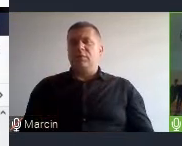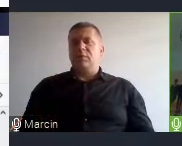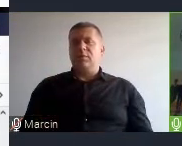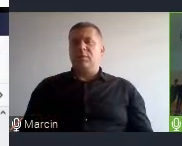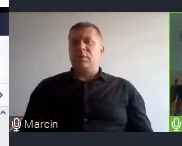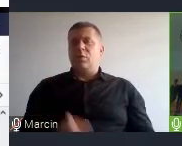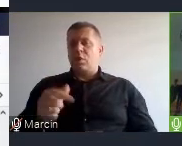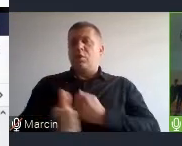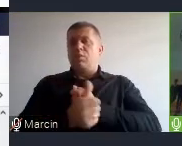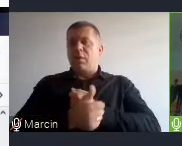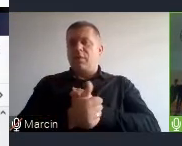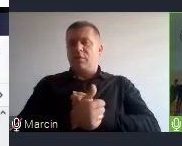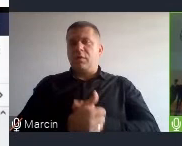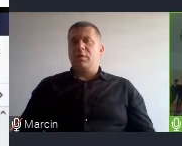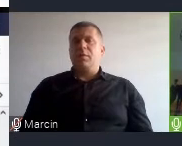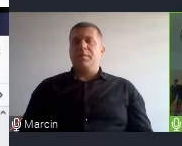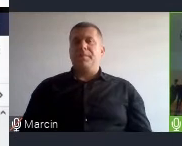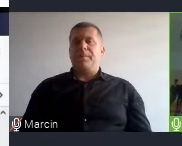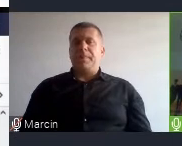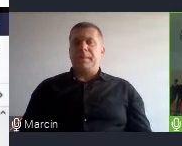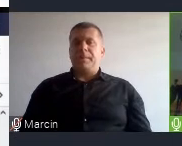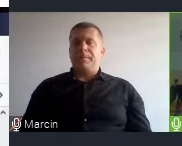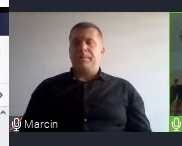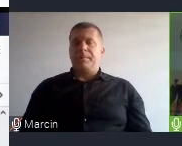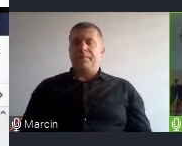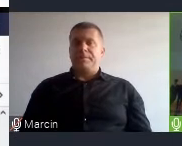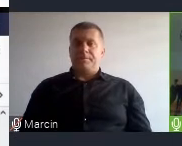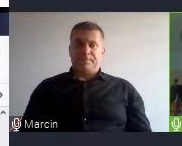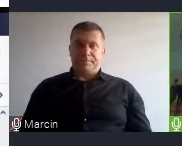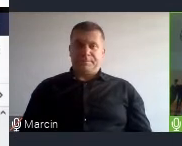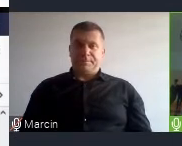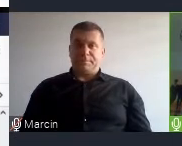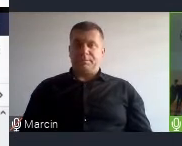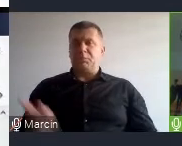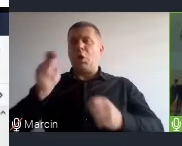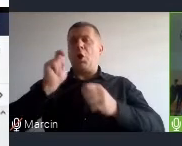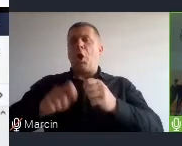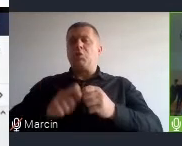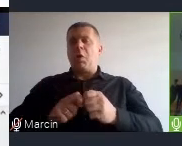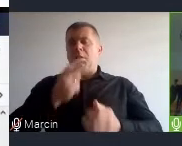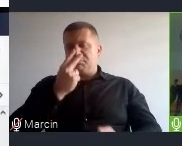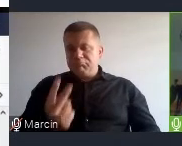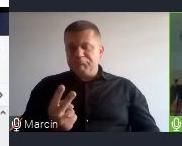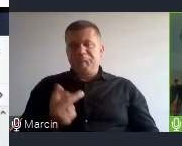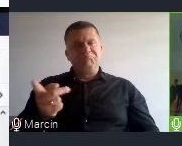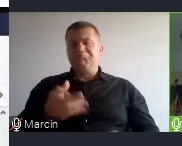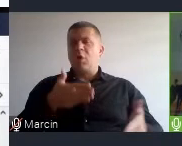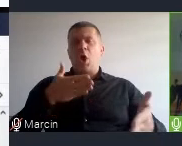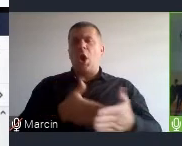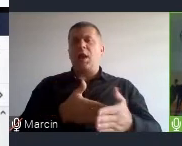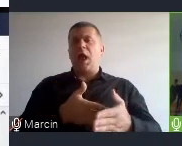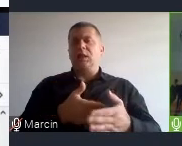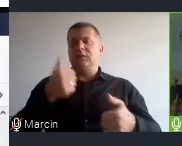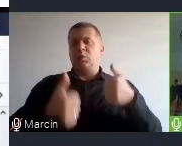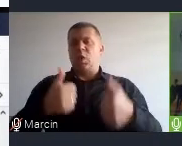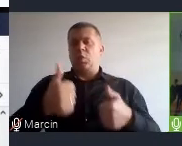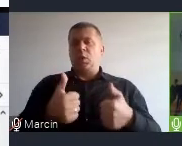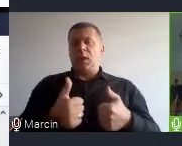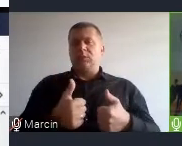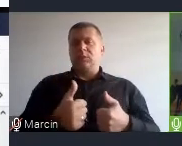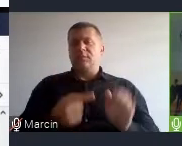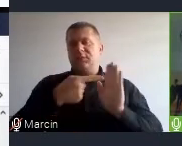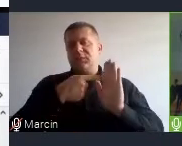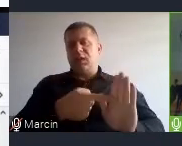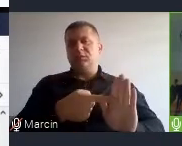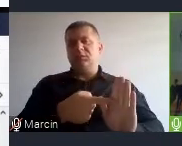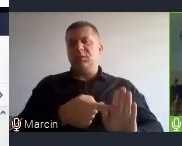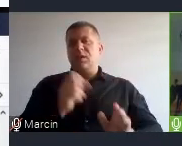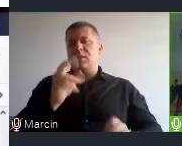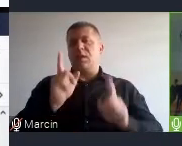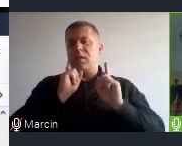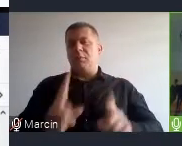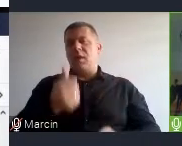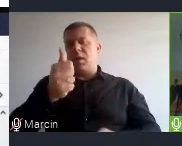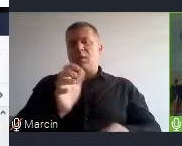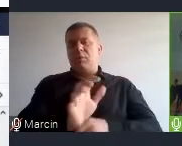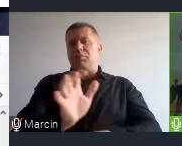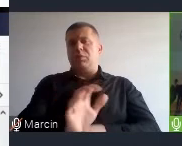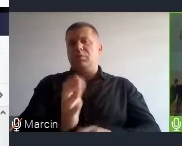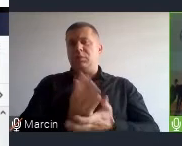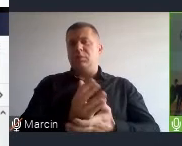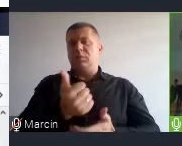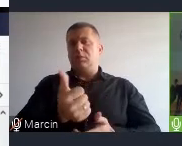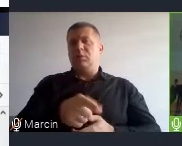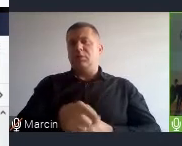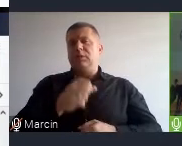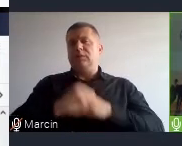I to spowodowało, że kontrola stwierdziła, że ograniczył znacząco konkurencję, wskazując tak naprawdę jednego producenta konkretnego samochodu.